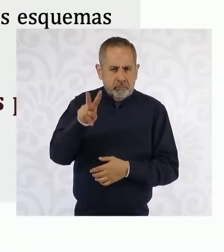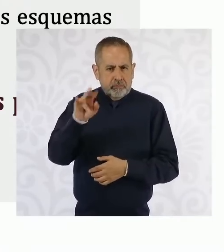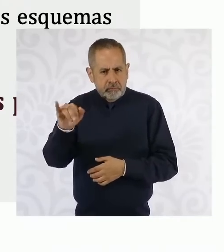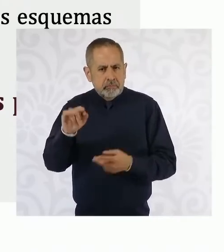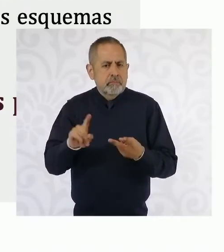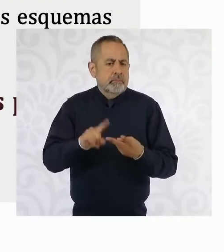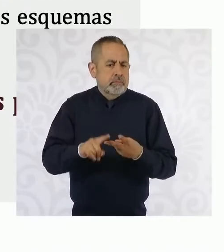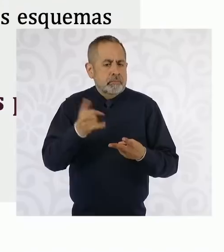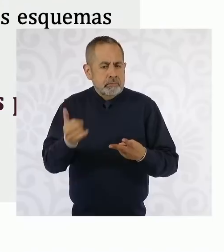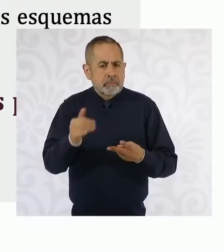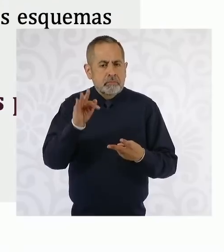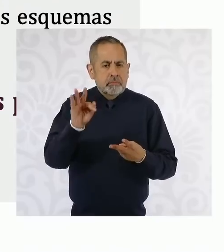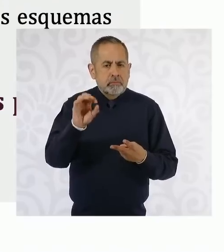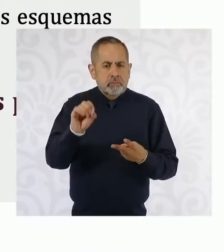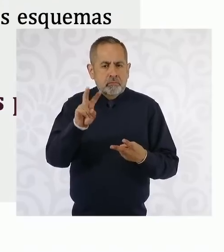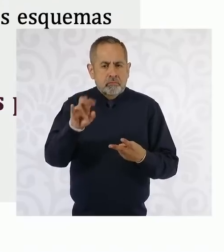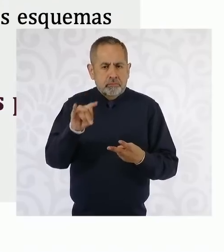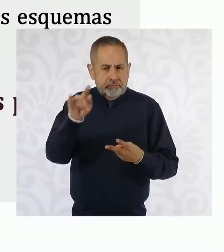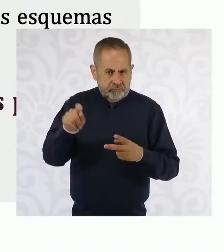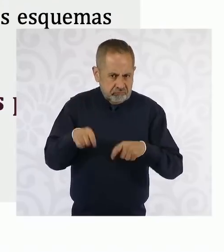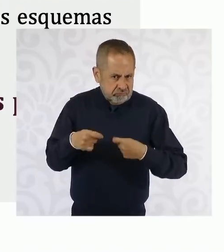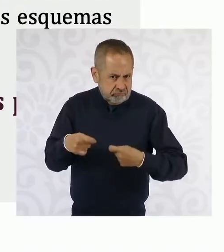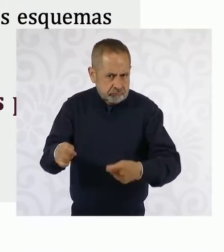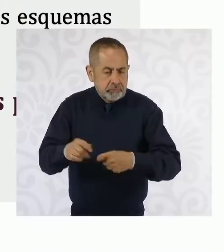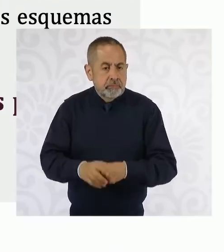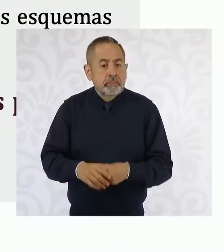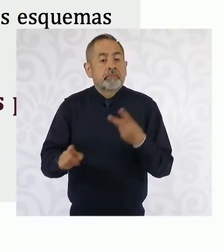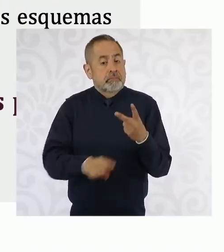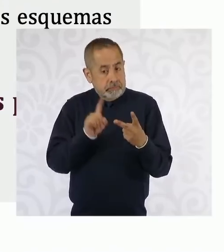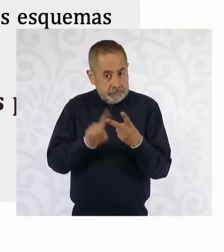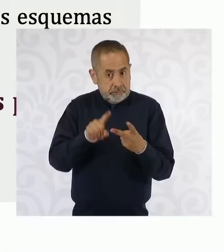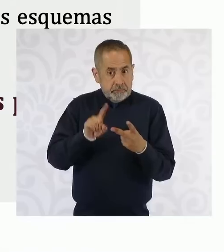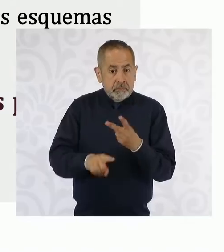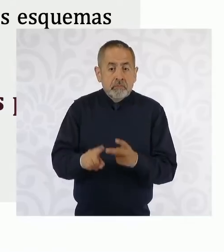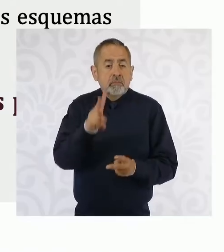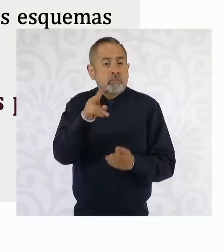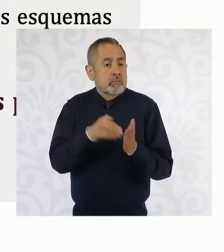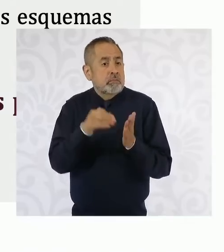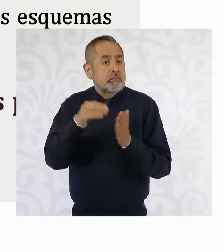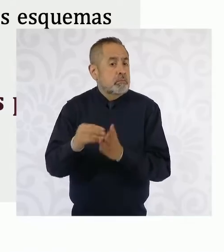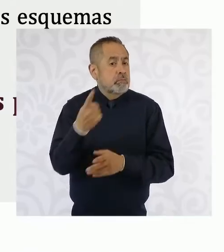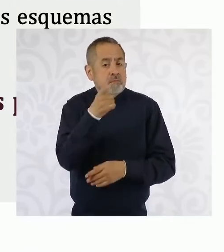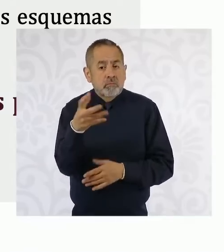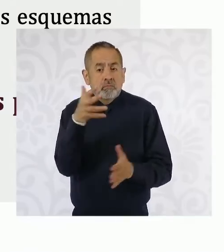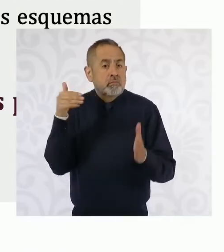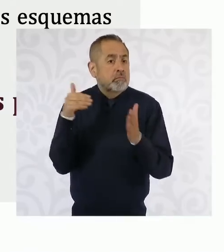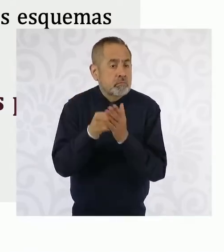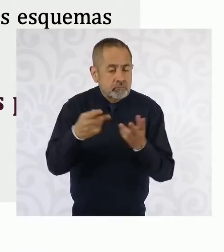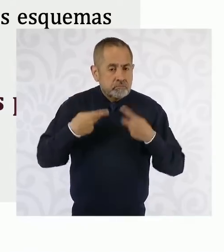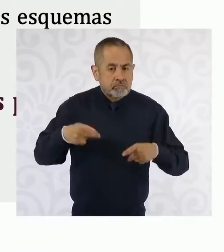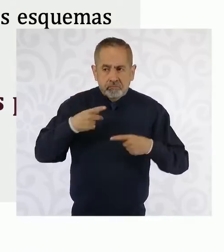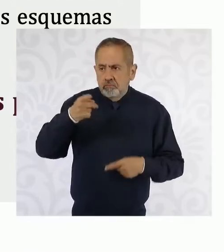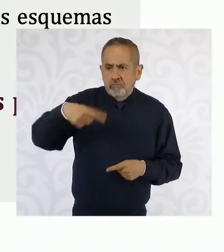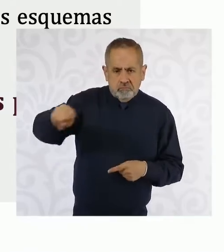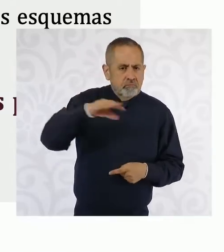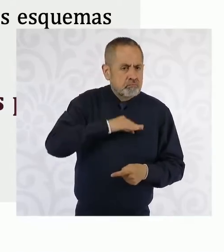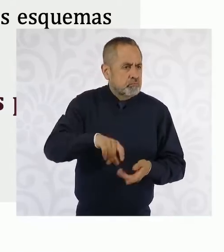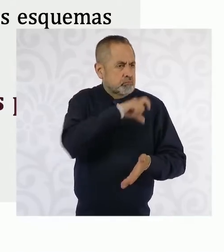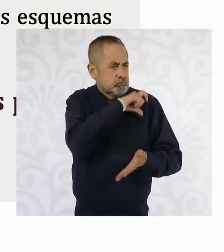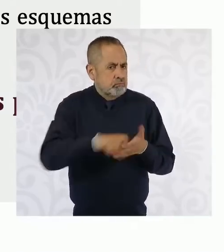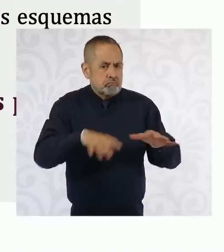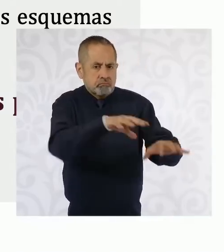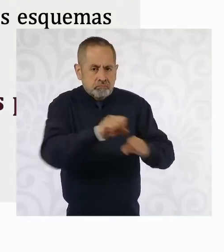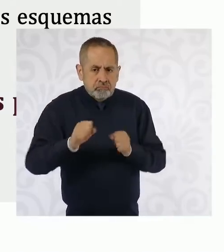financiando para 2,100000 créditos de adquisición de vivienda de terrenos y